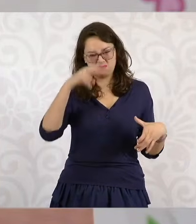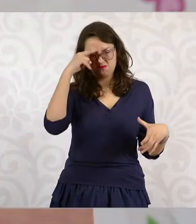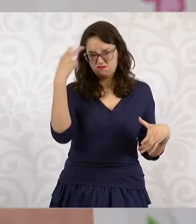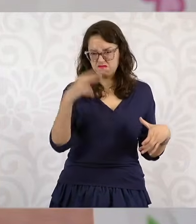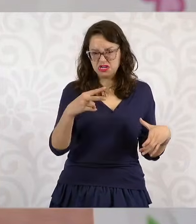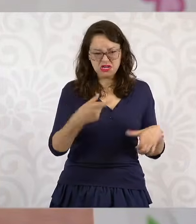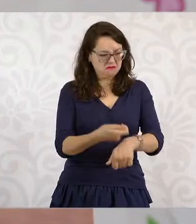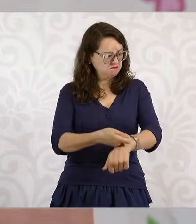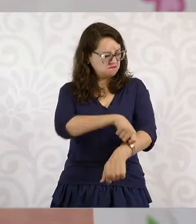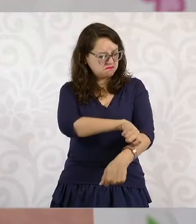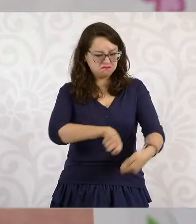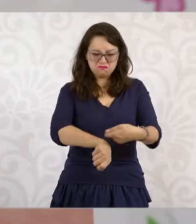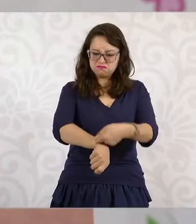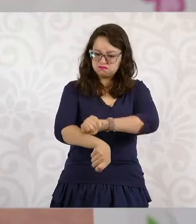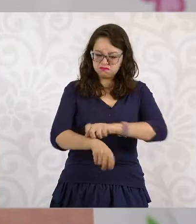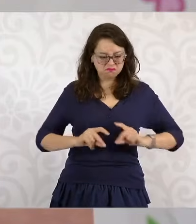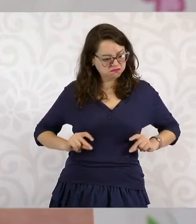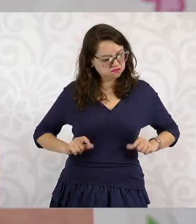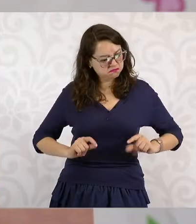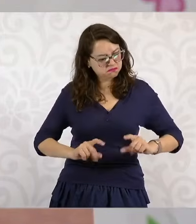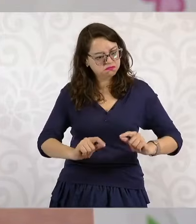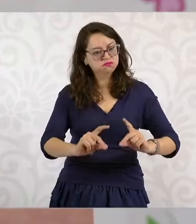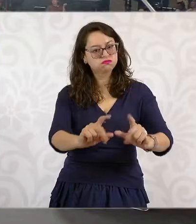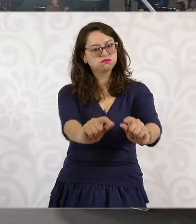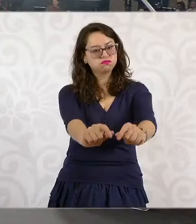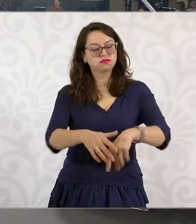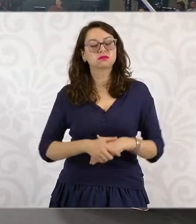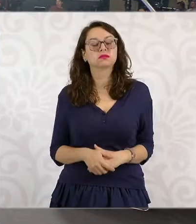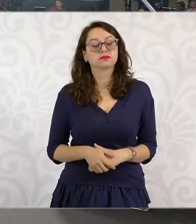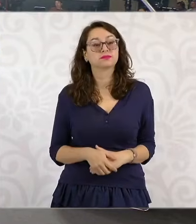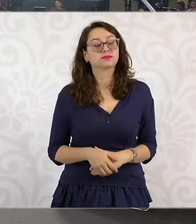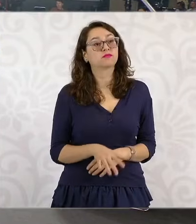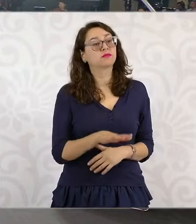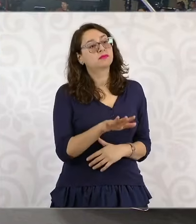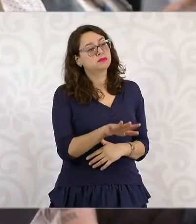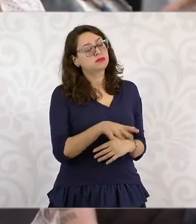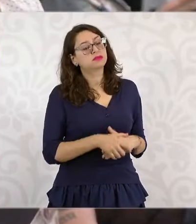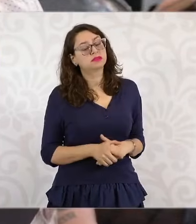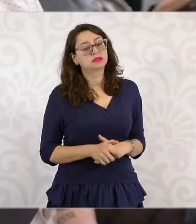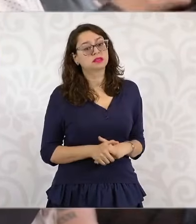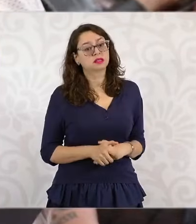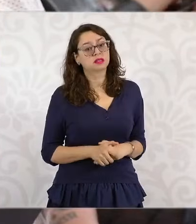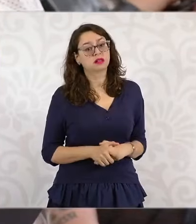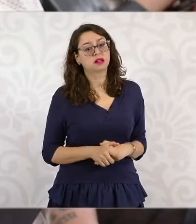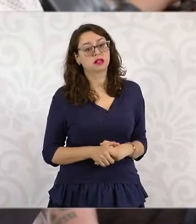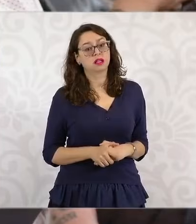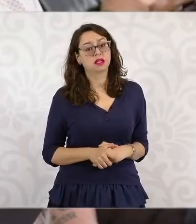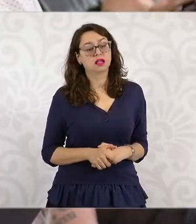allá para fortalecer ambas economías. ¿Cuál es la importancia de que eh pues se erradique